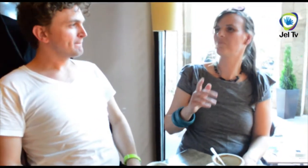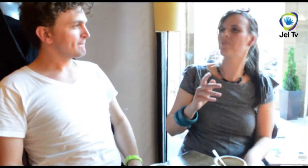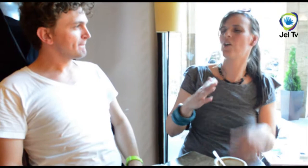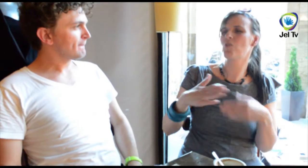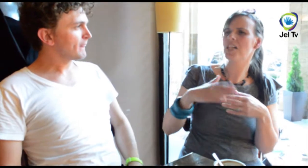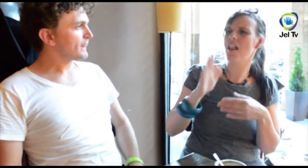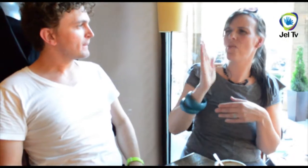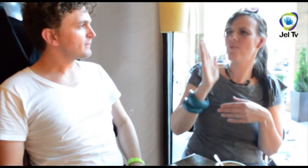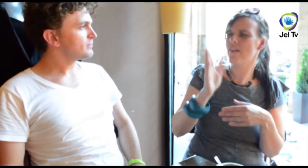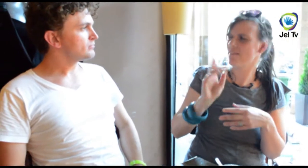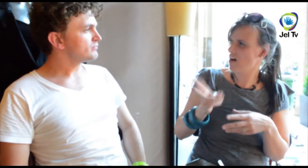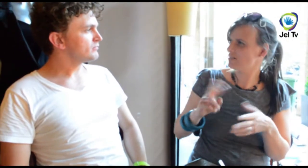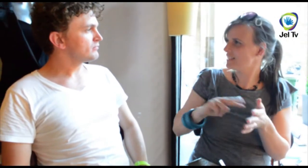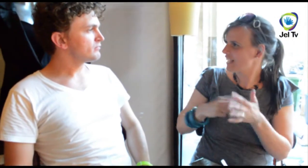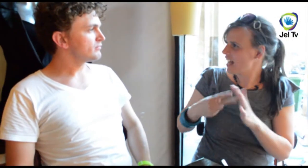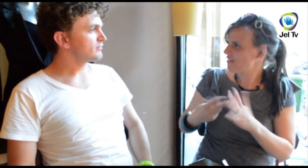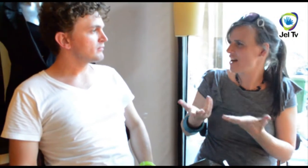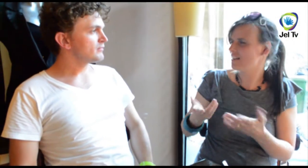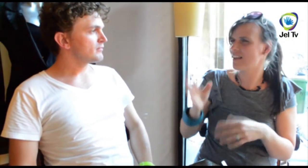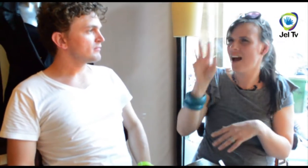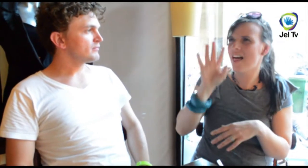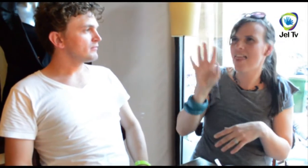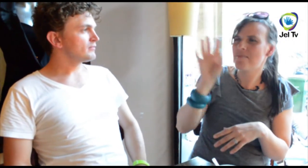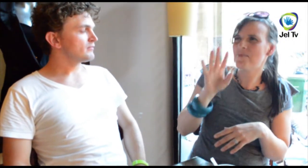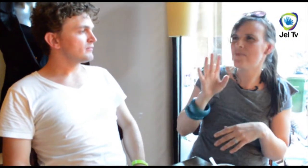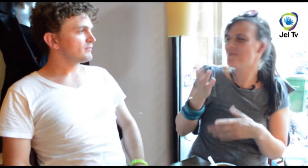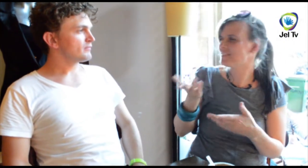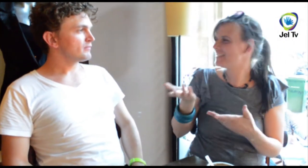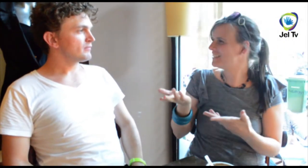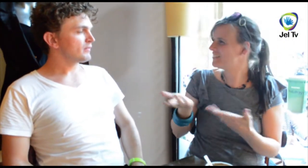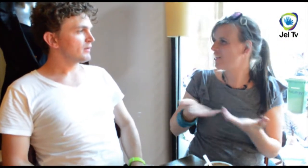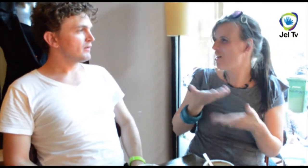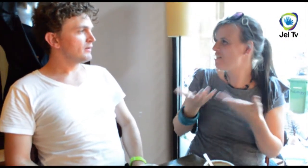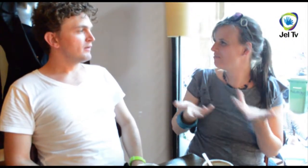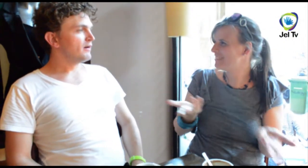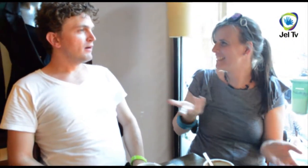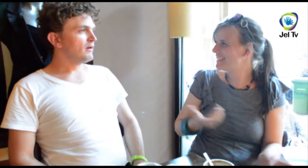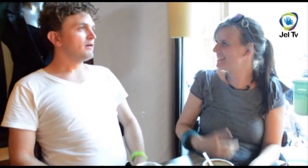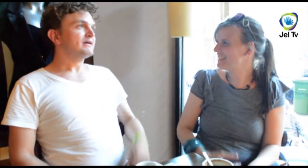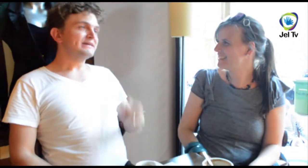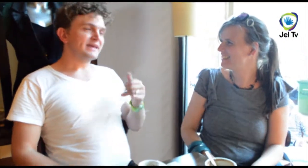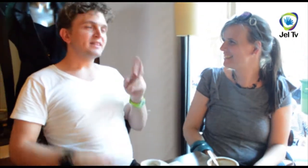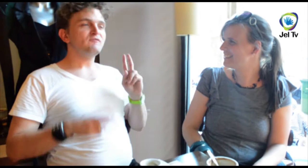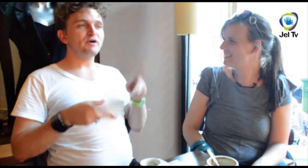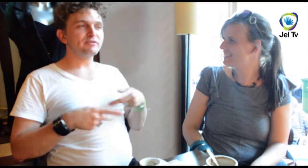És közeljövőben, van-e terved? Elképzelésed? Vagy valami?